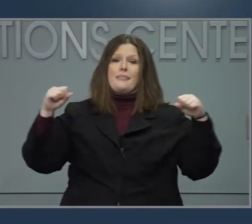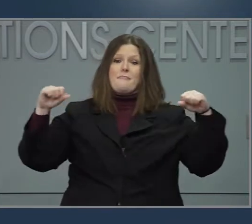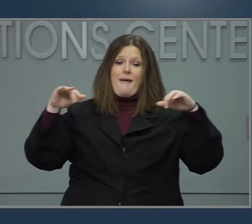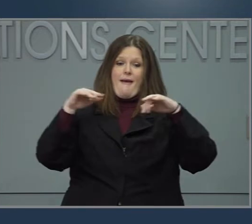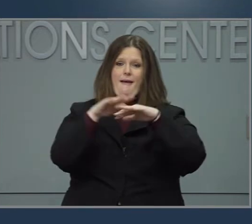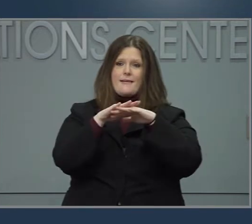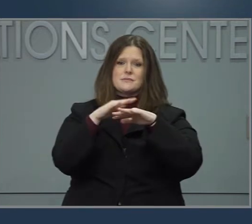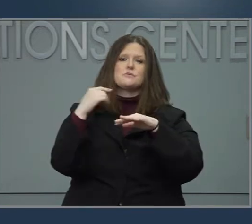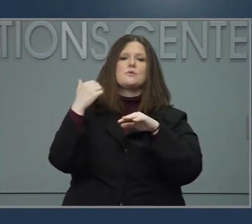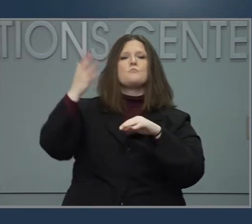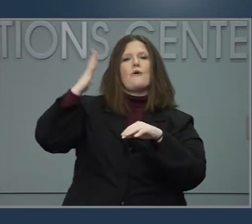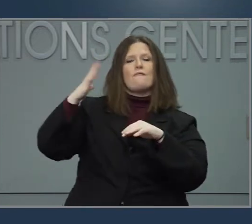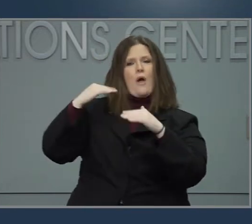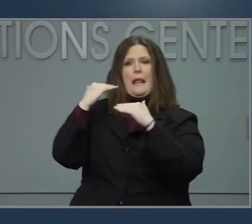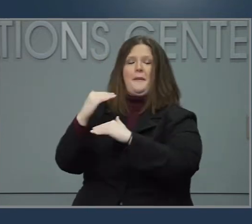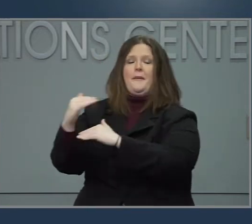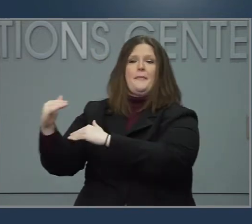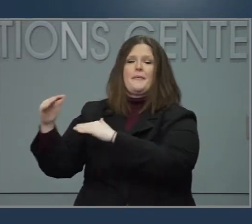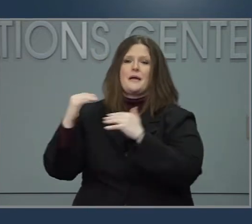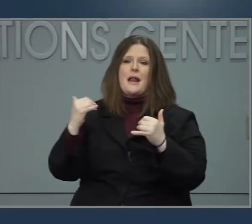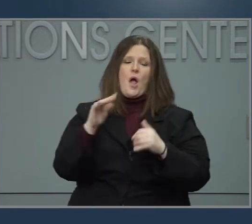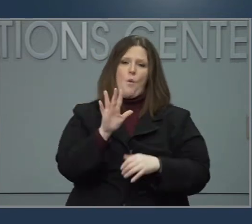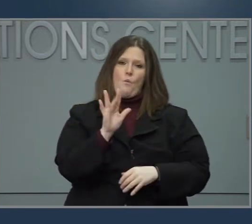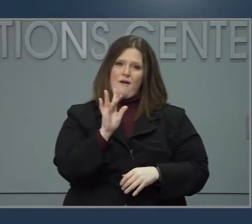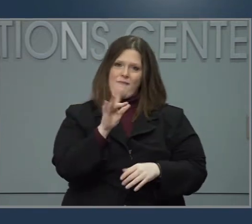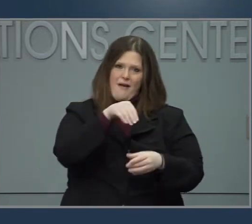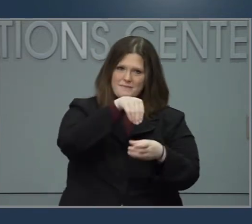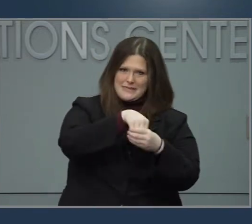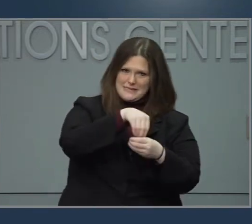reuniones masivas aumentará a veinticinco personas en interiores.